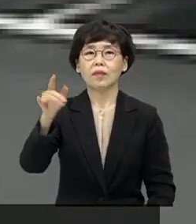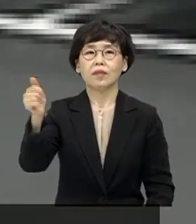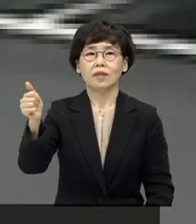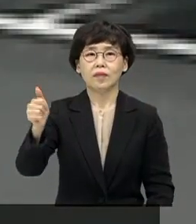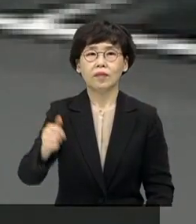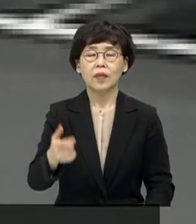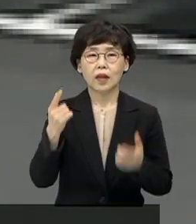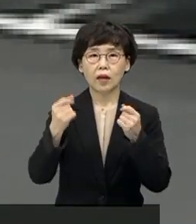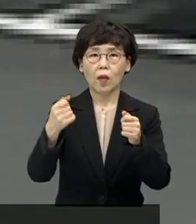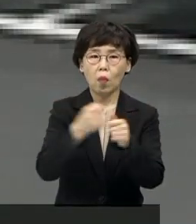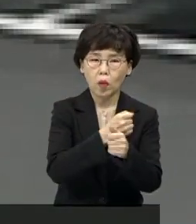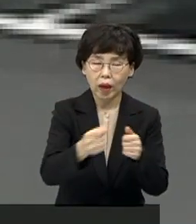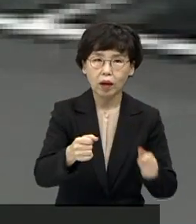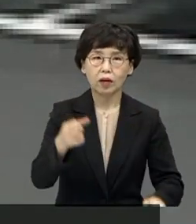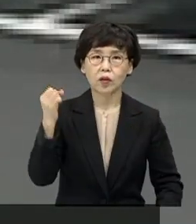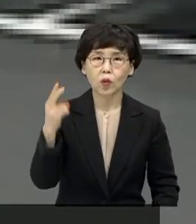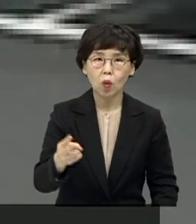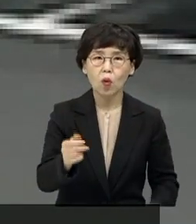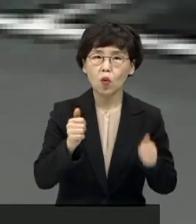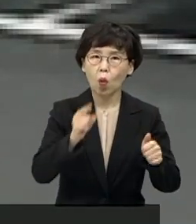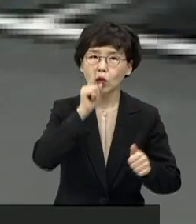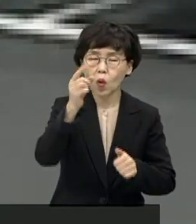A 씨는 이같은 폭행뿐만 아니라 고소와 고발도 일삼았습니다.